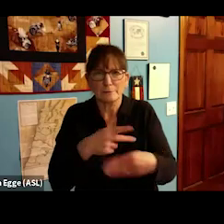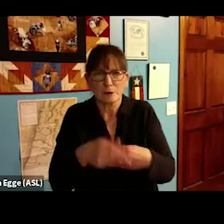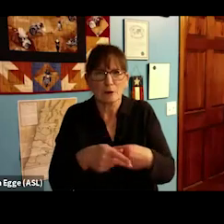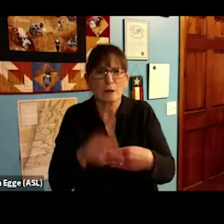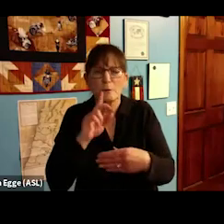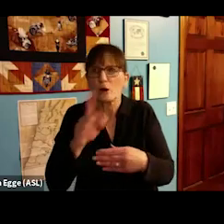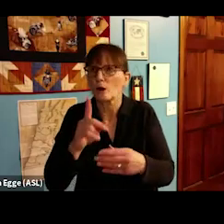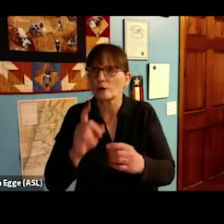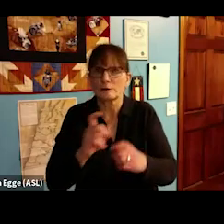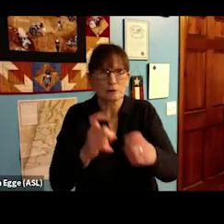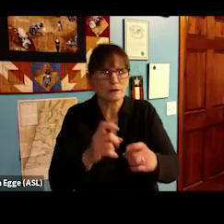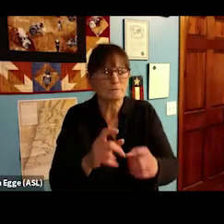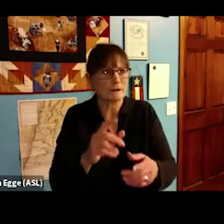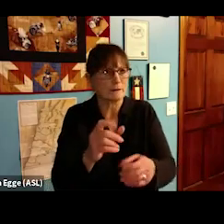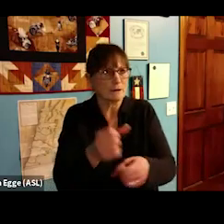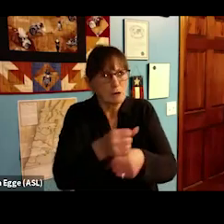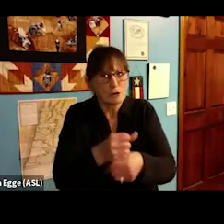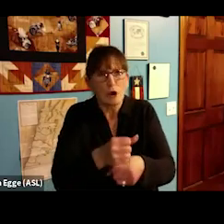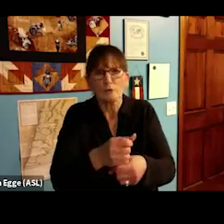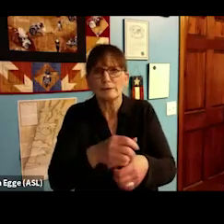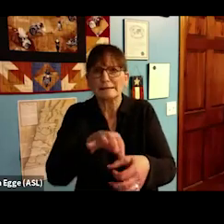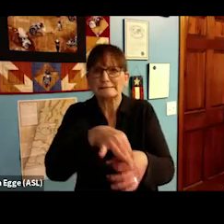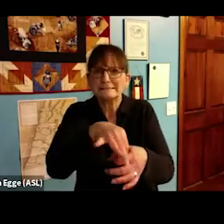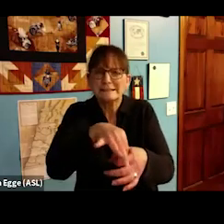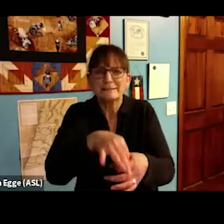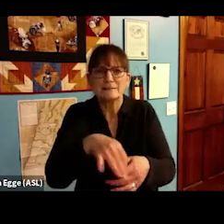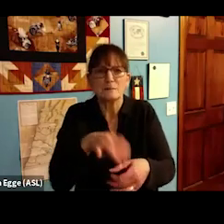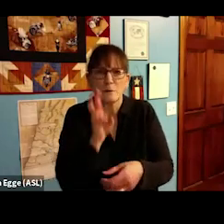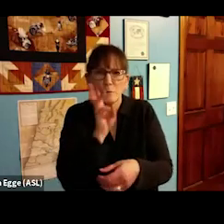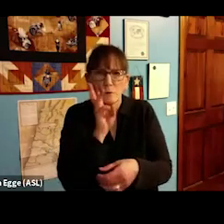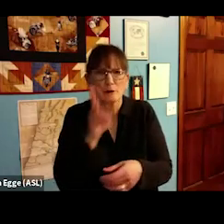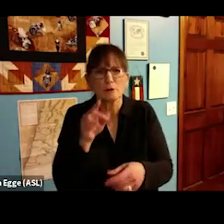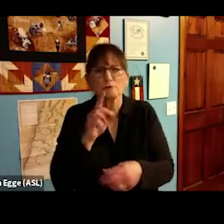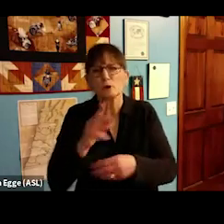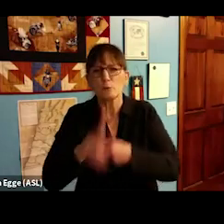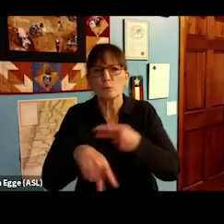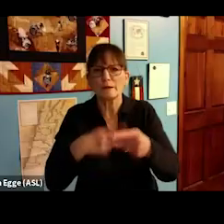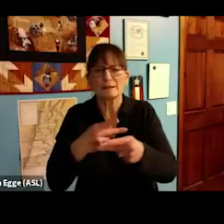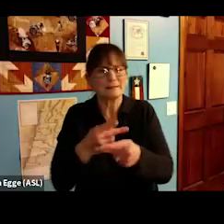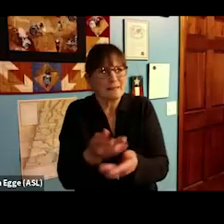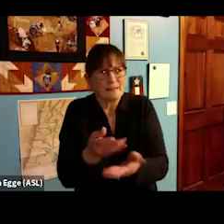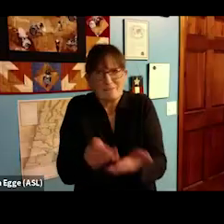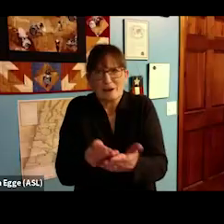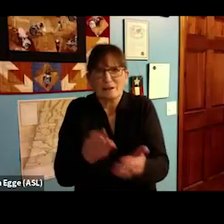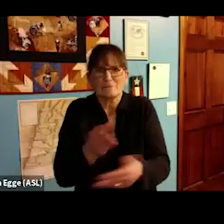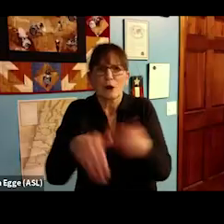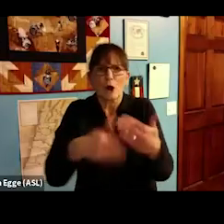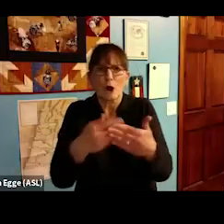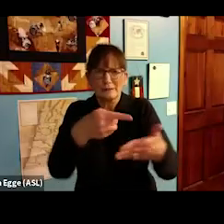para la mesa de ayuda de Registros Electrónicos Express, pueden llamar a su número telefónico, tienen una cuenta de correo electrónico dedicada